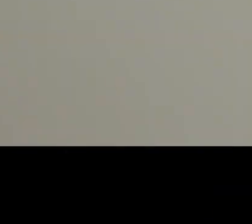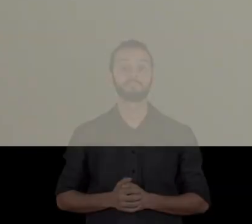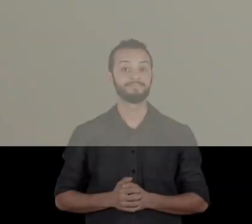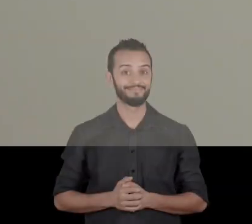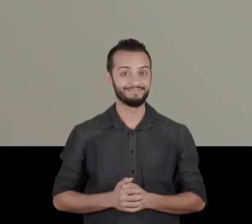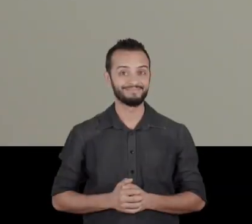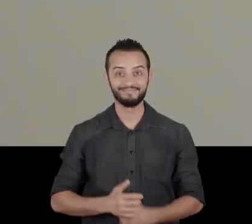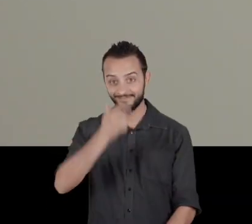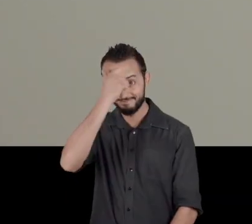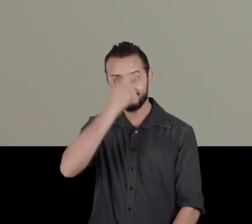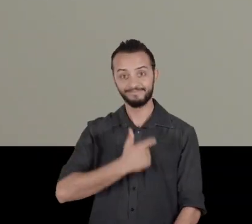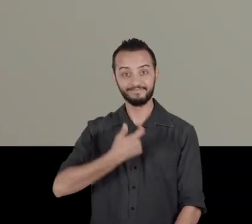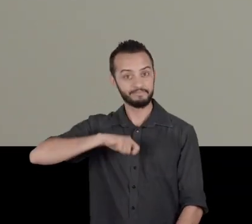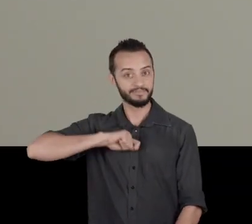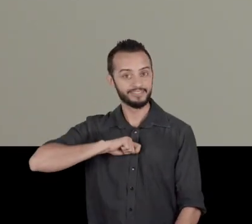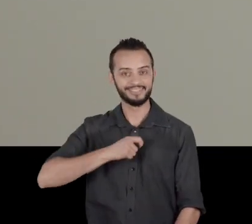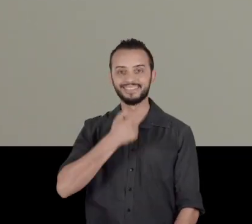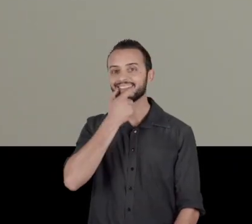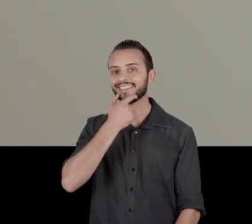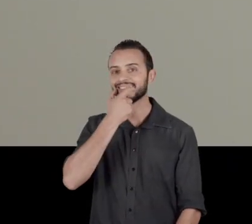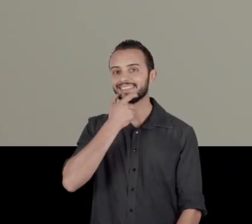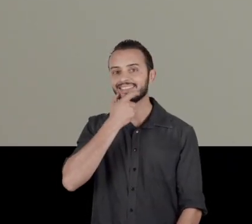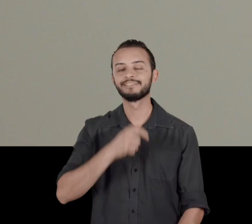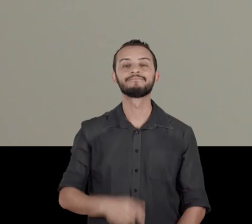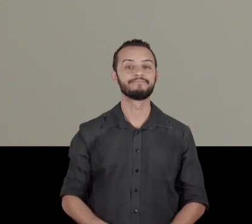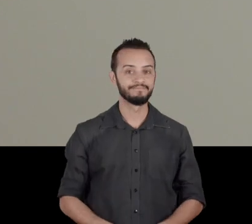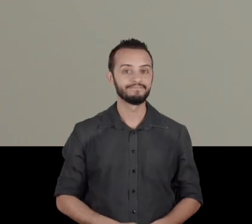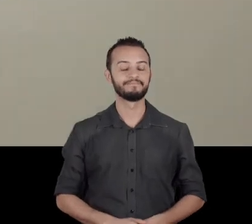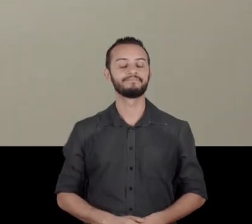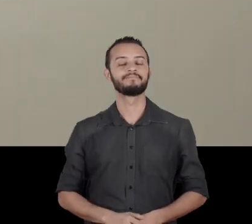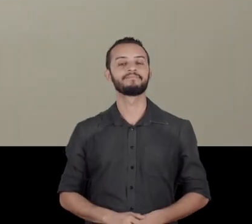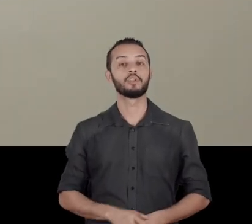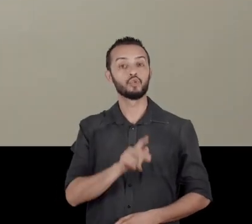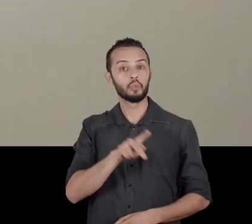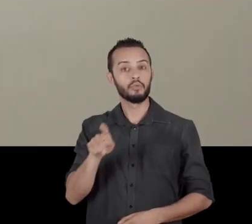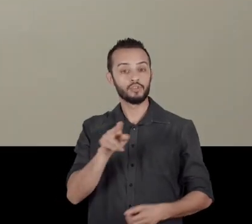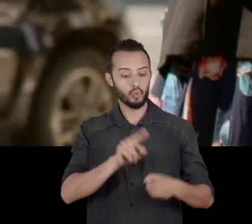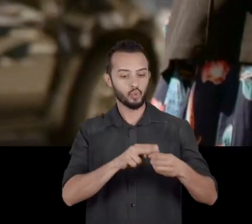Eu sou Mariana Baruco, sou professora do departamento de Artes Corporais da UNICAMP,